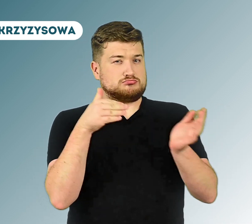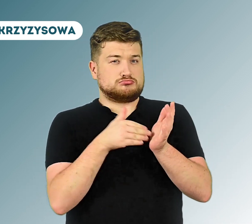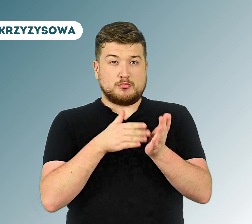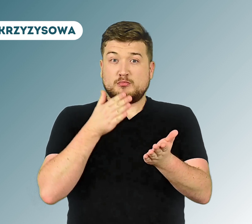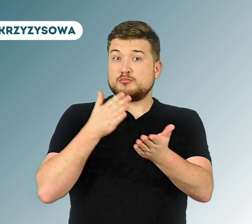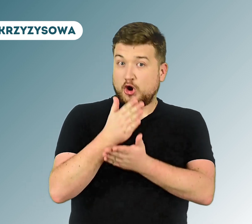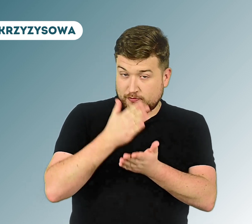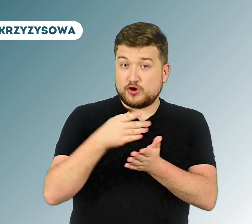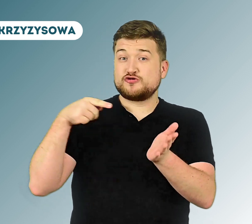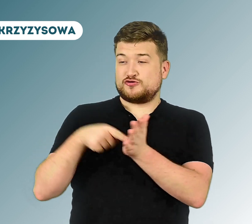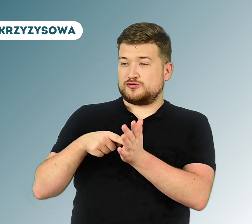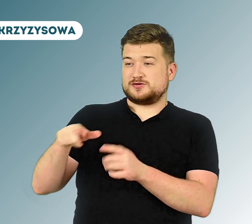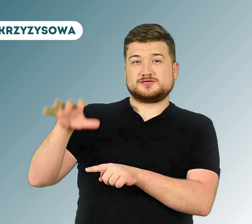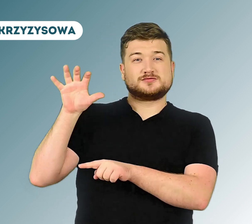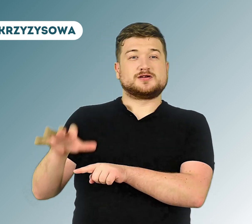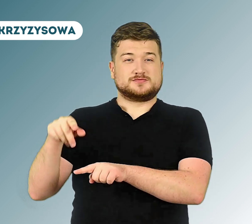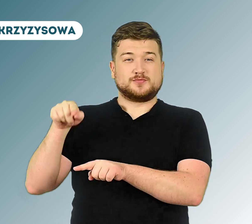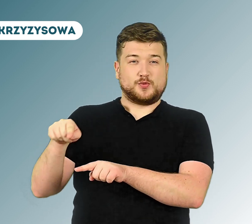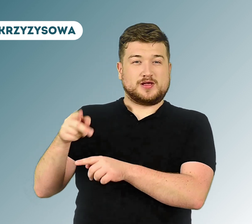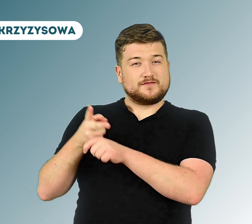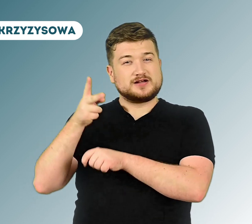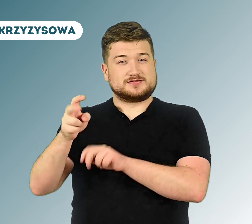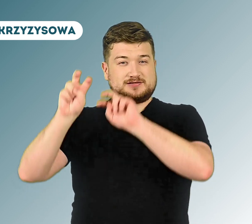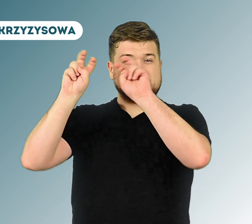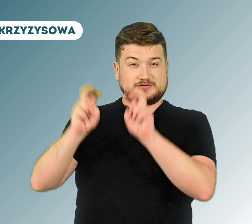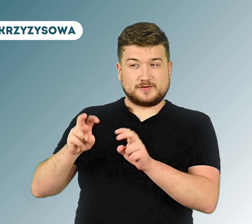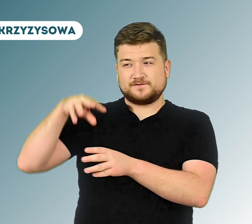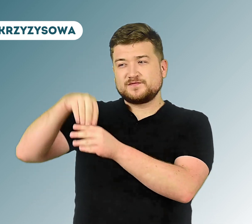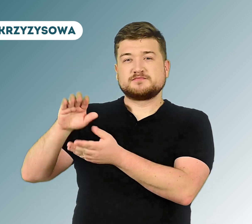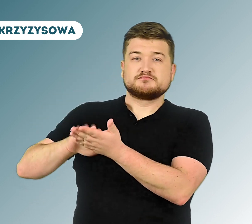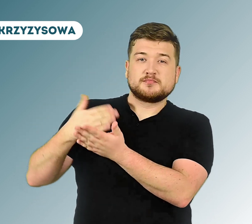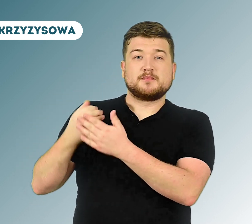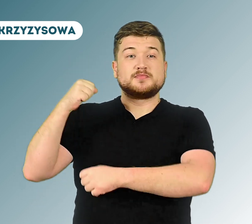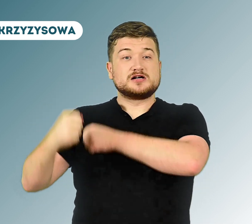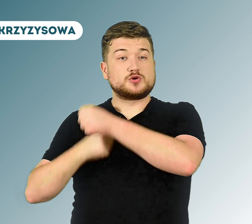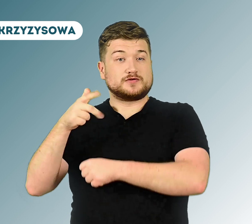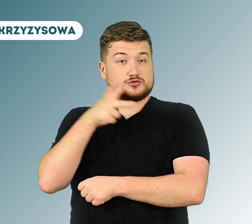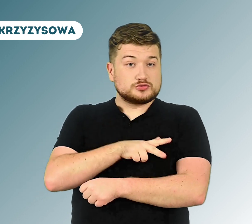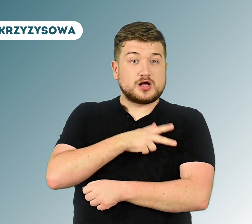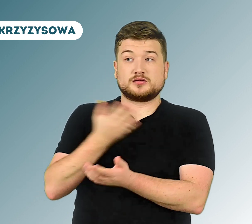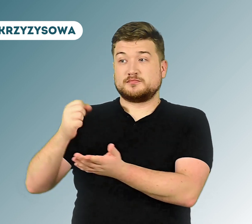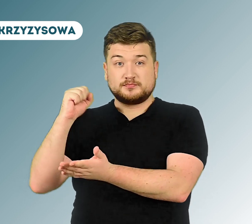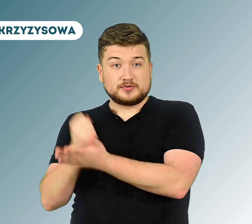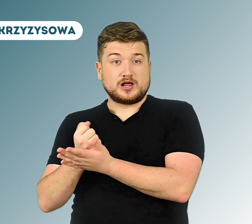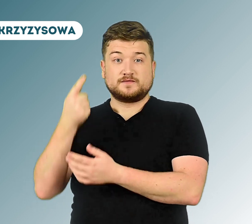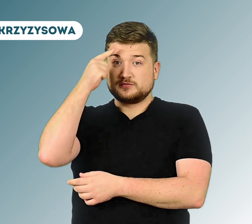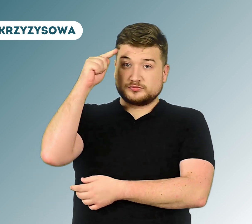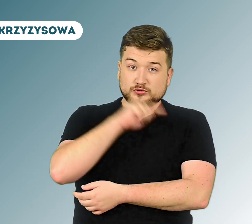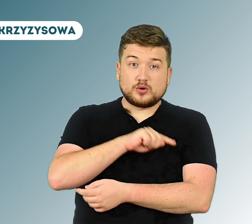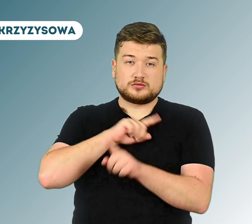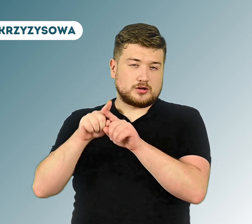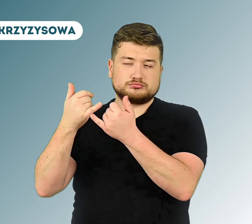pracownika socjalnego, prawnika, psychologa,